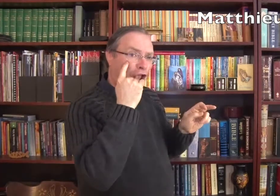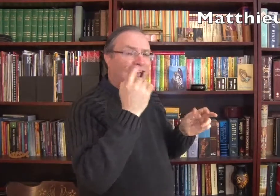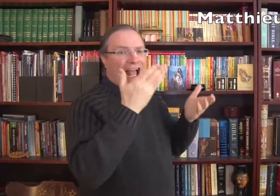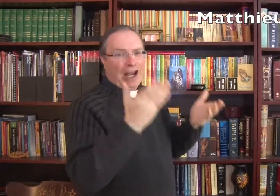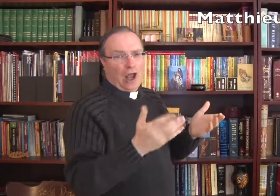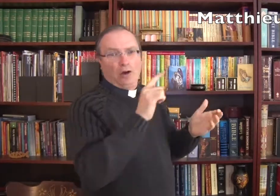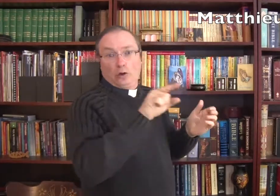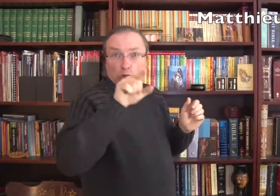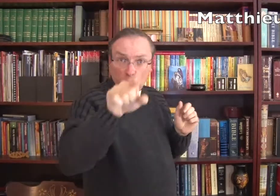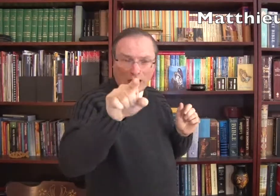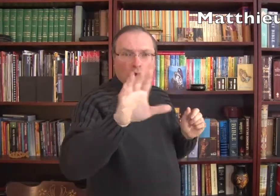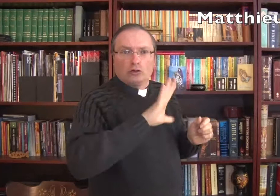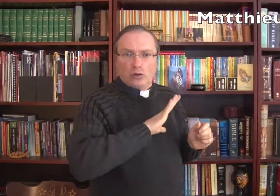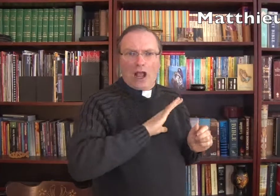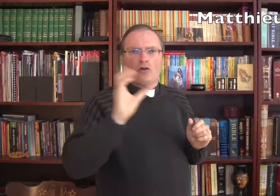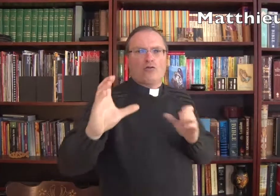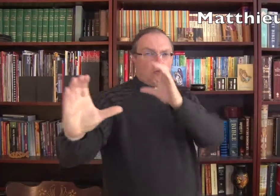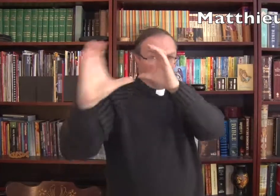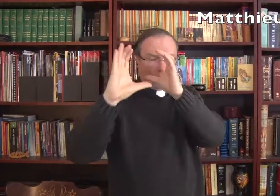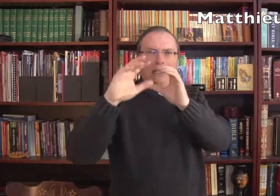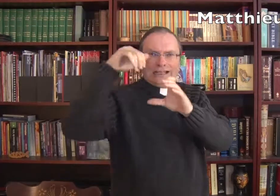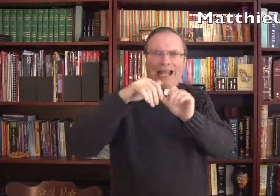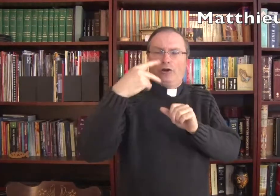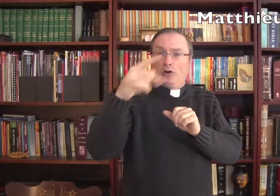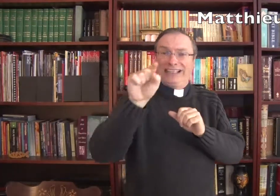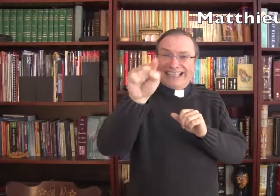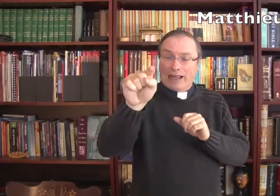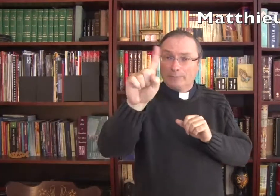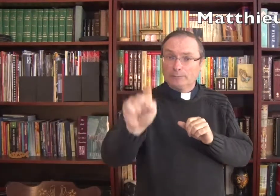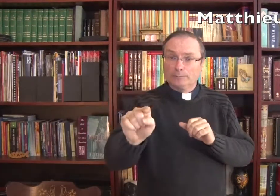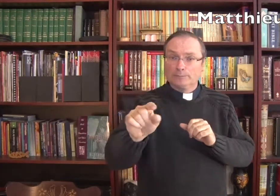alors que toi, tu as une poutre dans le tien?